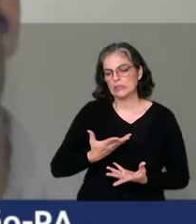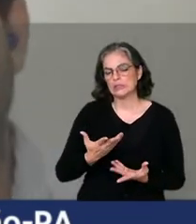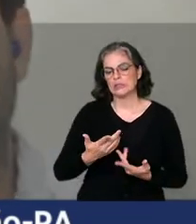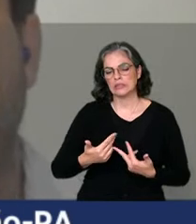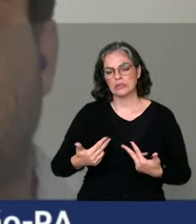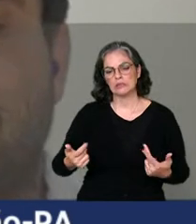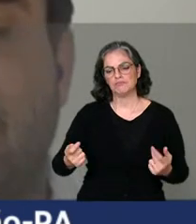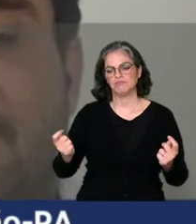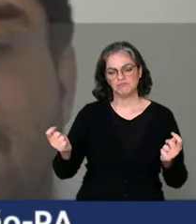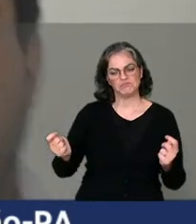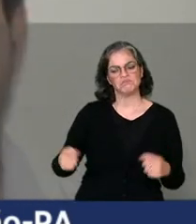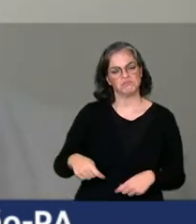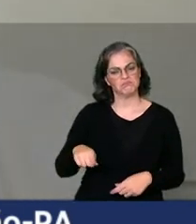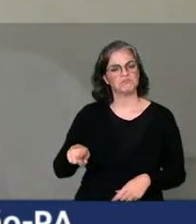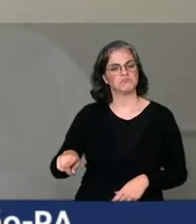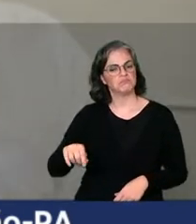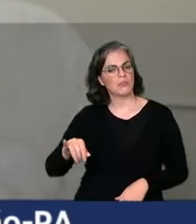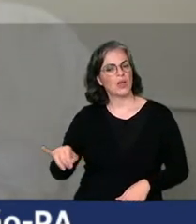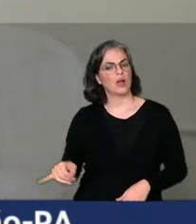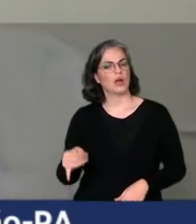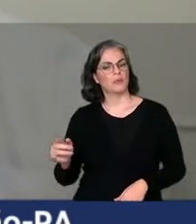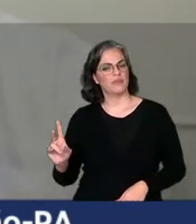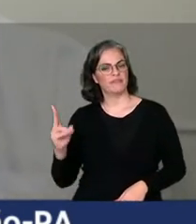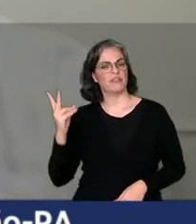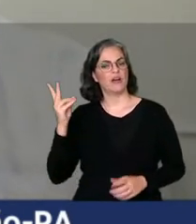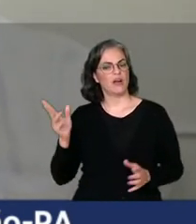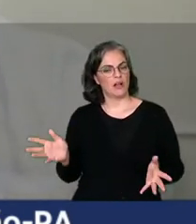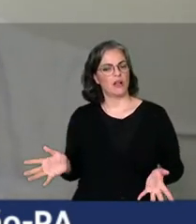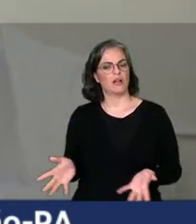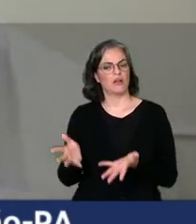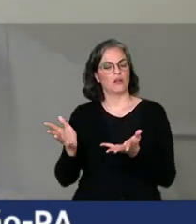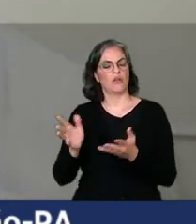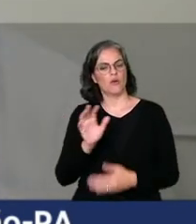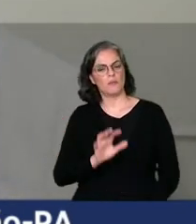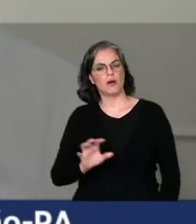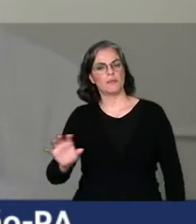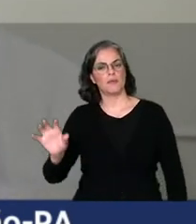CULTURAIS DO BRASILEIRO SÃO RIQUÍSSIMAS E É POTENCIALIDADE DE SER VALORIZADA CADA REGIÃO DO